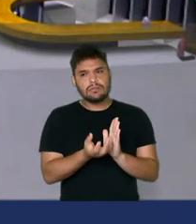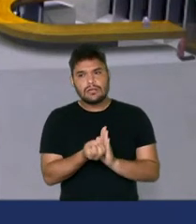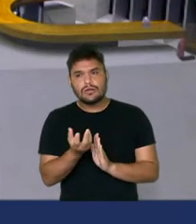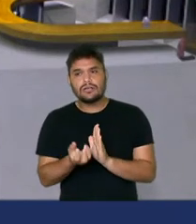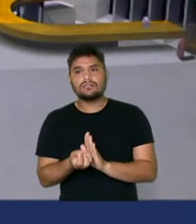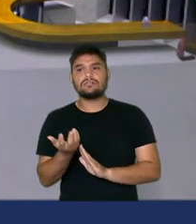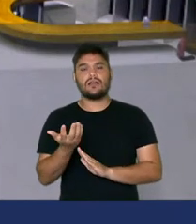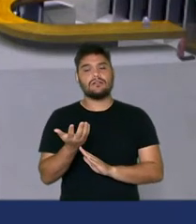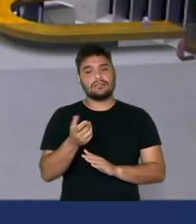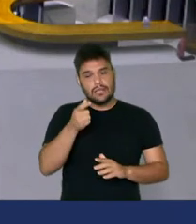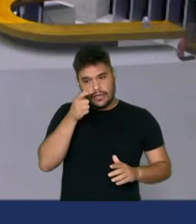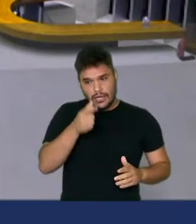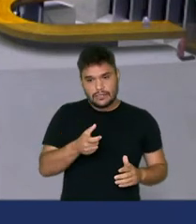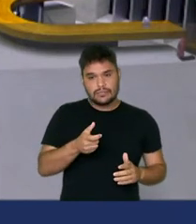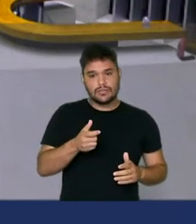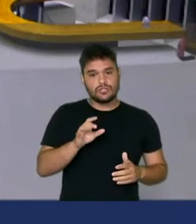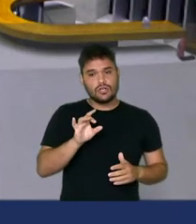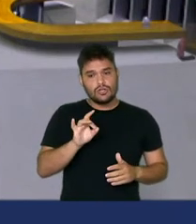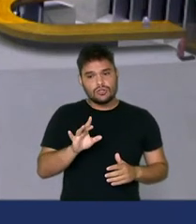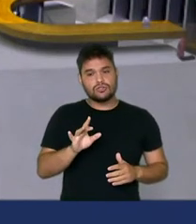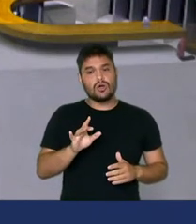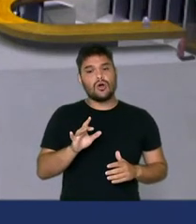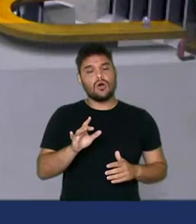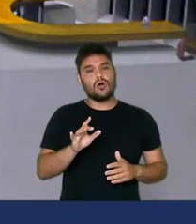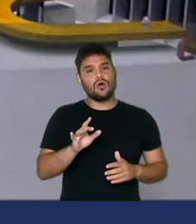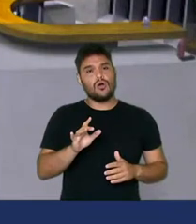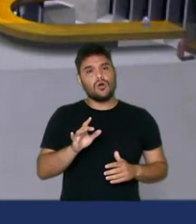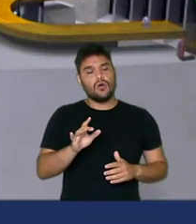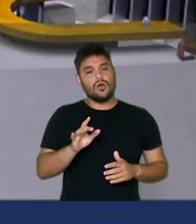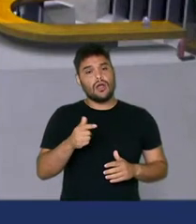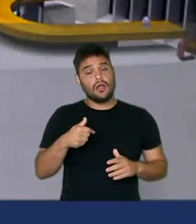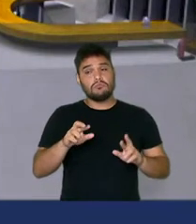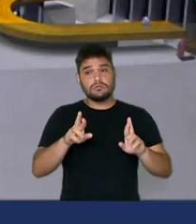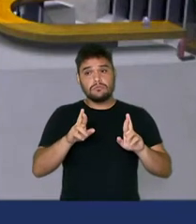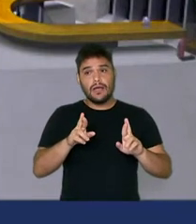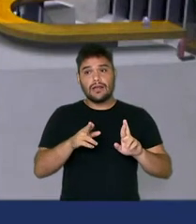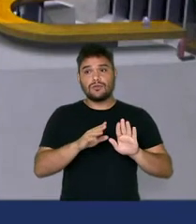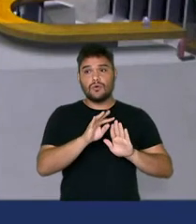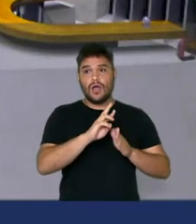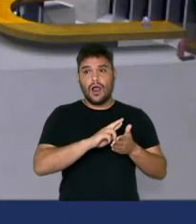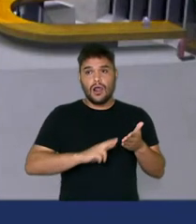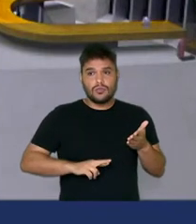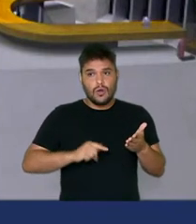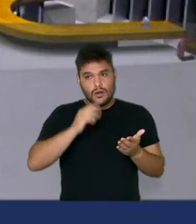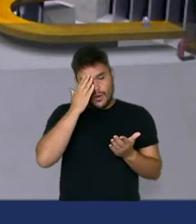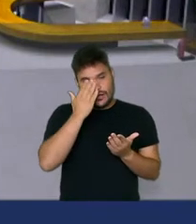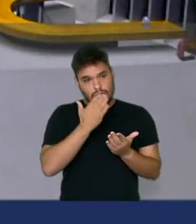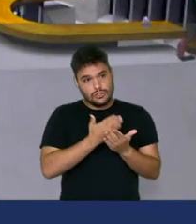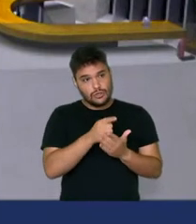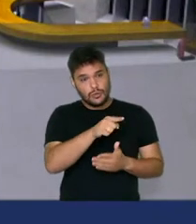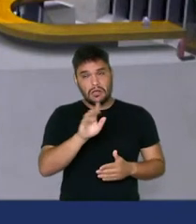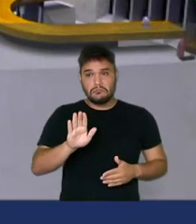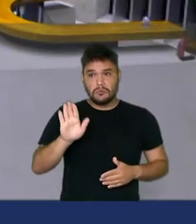MAS VAMOS CONSTRUINDO ISSO DE MANEIRA MUITO INTERESSANTE, PRESIDENTE. APENAS OUVI DELE E ESPERO QUE ESTEJA NUM RELATÓRIO E ACREDITO PELA PALAVRA QUE ESTARÁNO RELATÓ